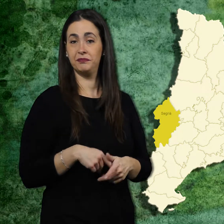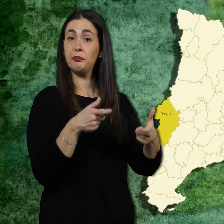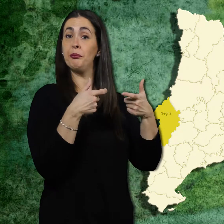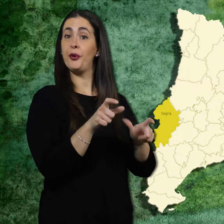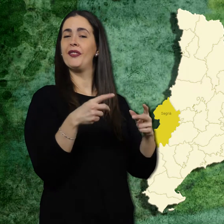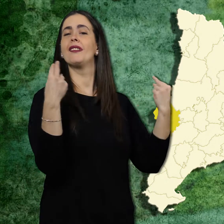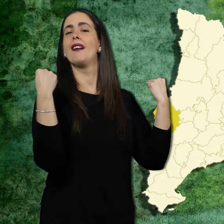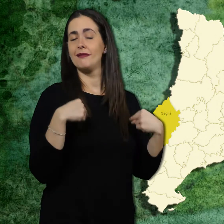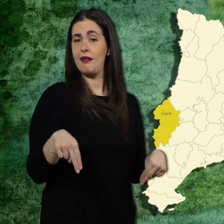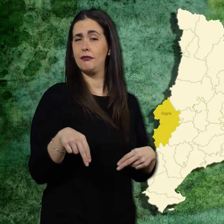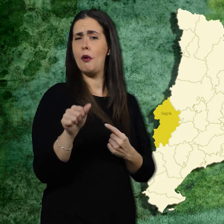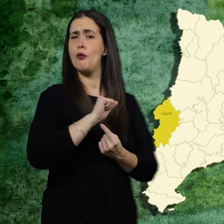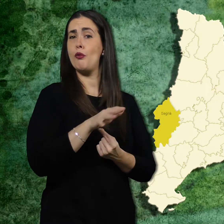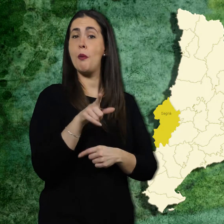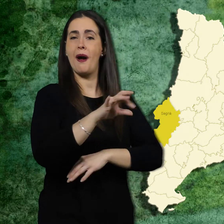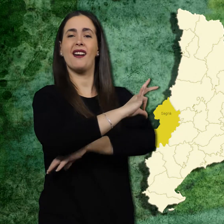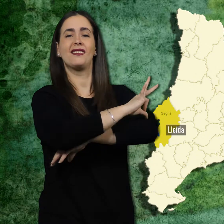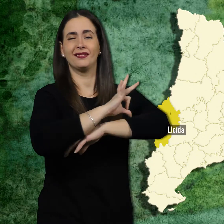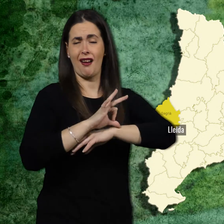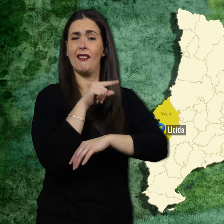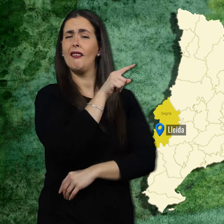LLEIDA Província de Lleida.